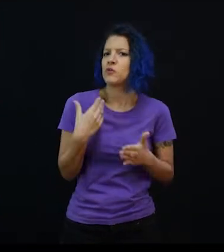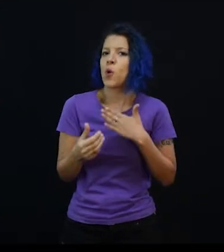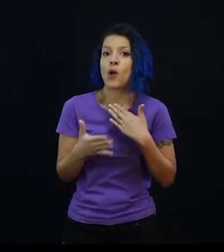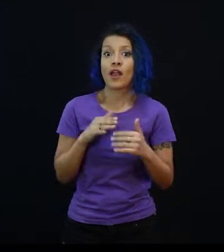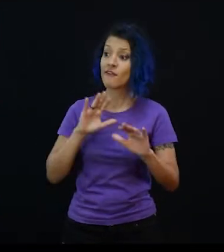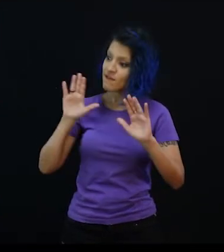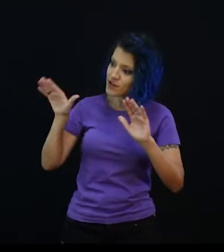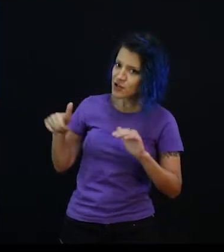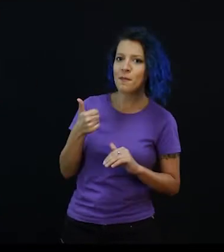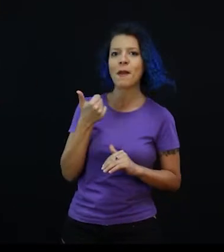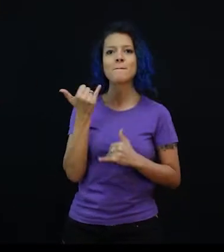Beleza?